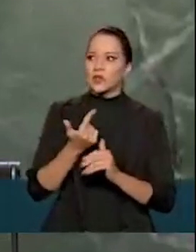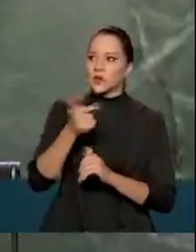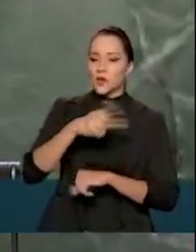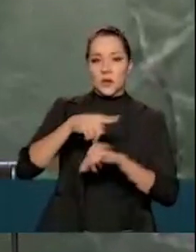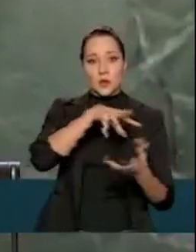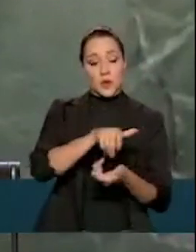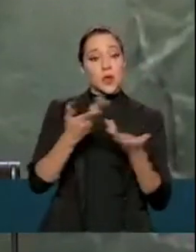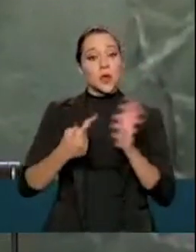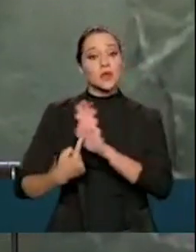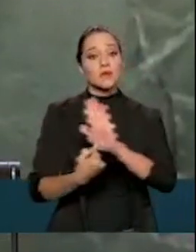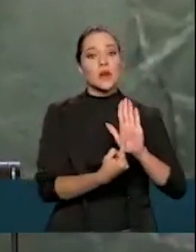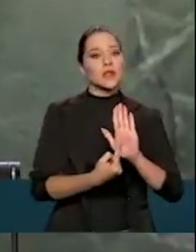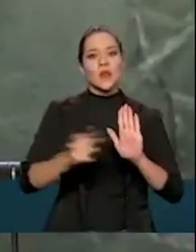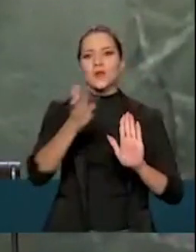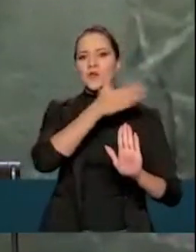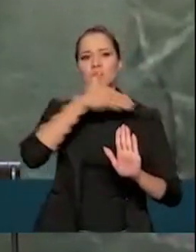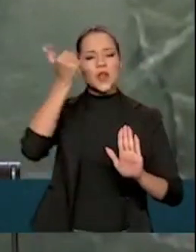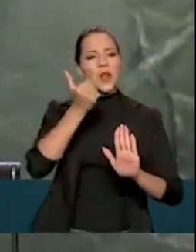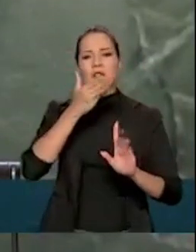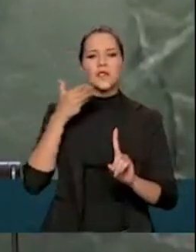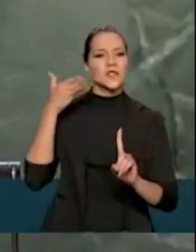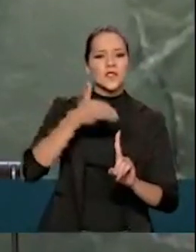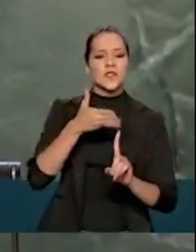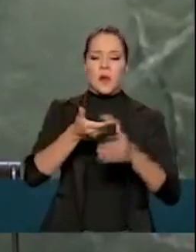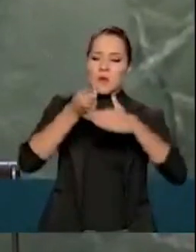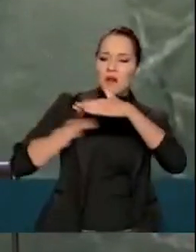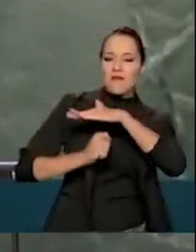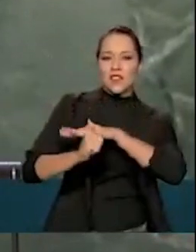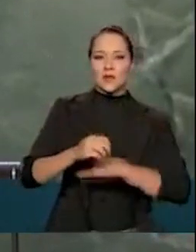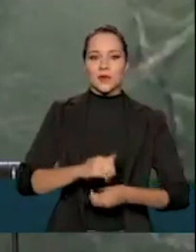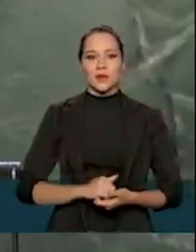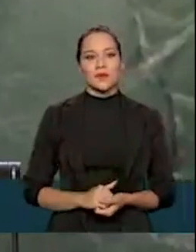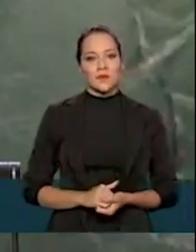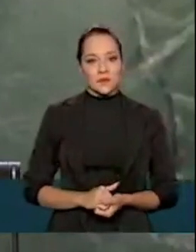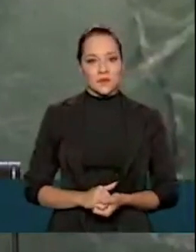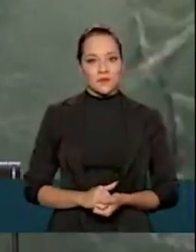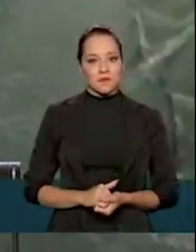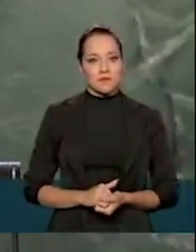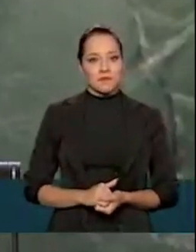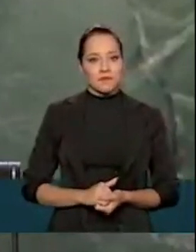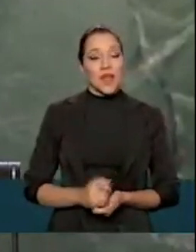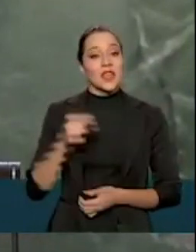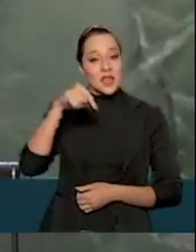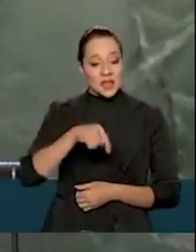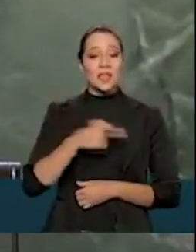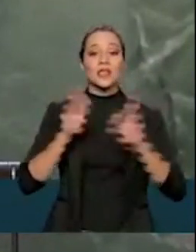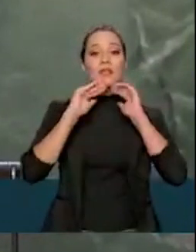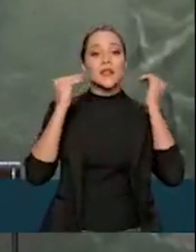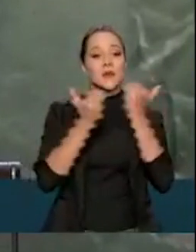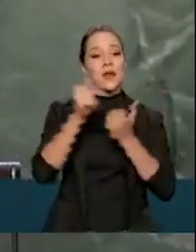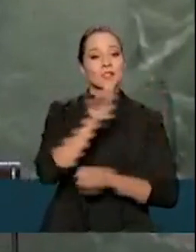se apresenta como um dos melhores estilos para investimento ó E aqui nessa assembleia geral que